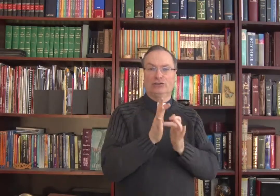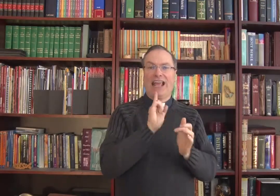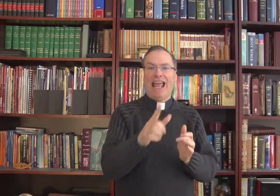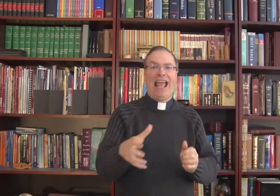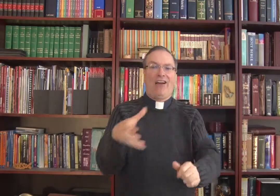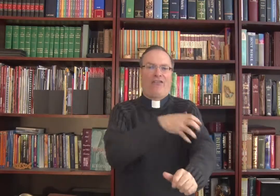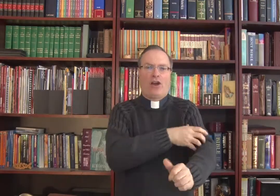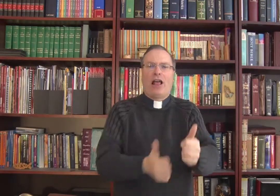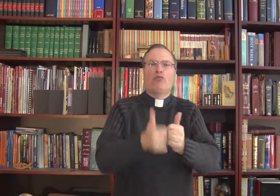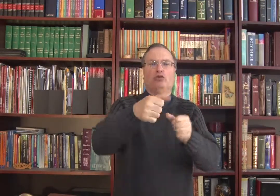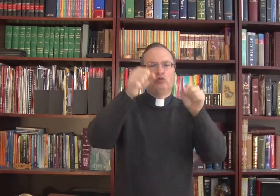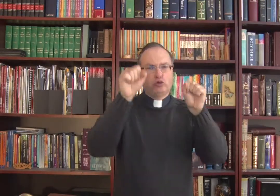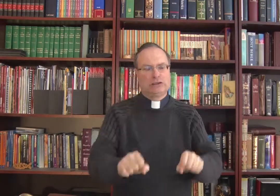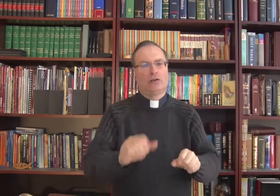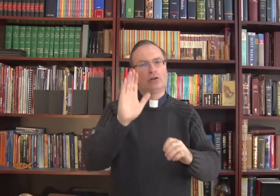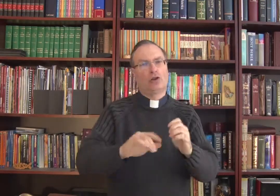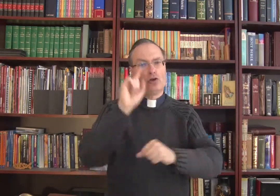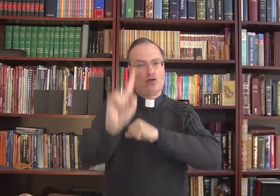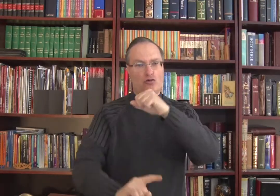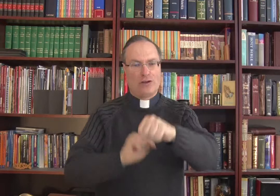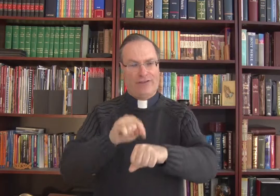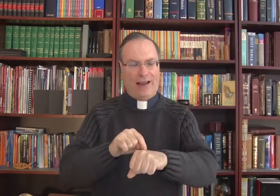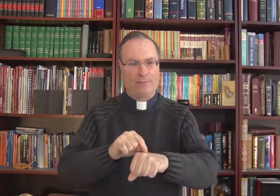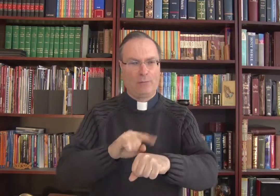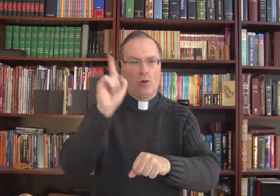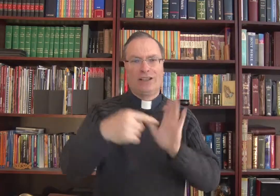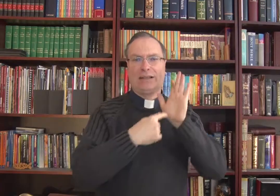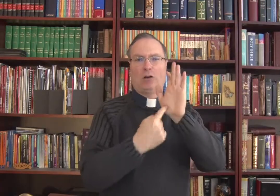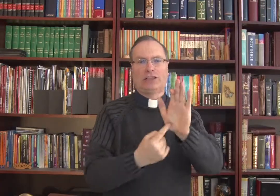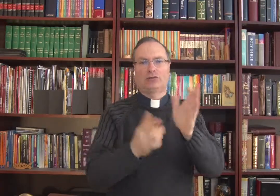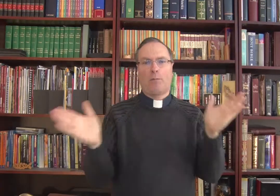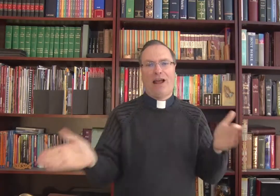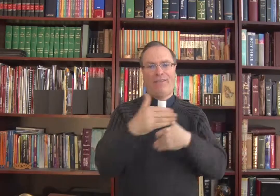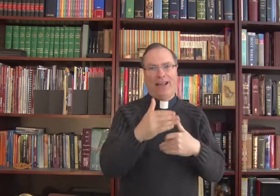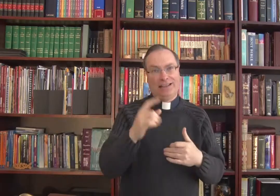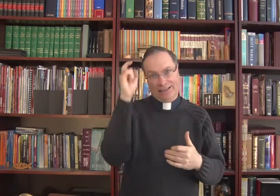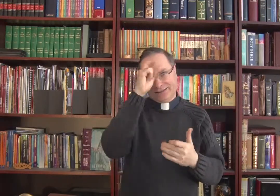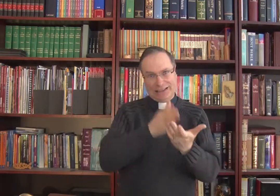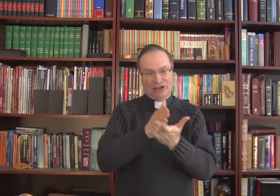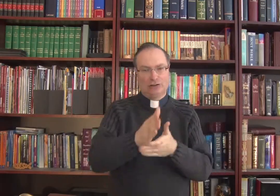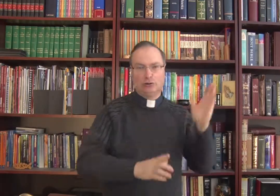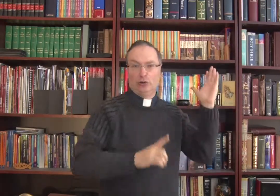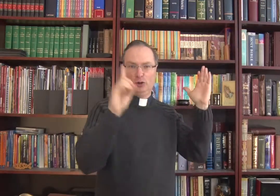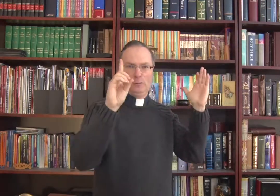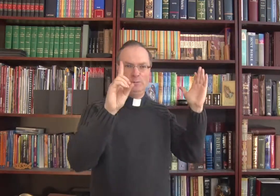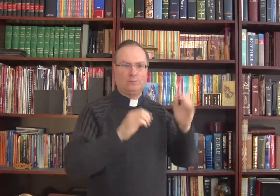est la force la plus puissante de l’univers, une démonstration de la parfaite sagesse de Dieu.»